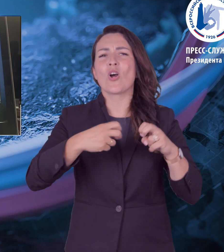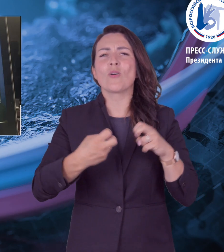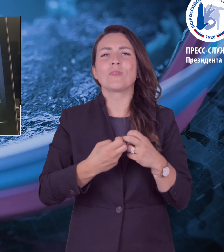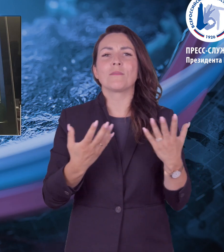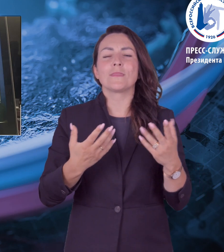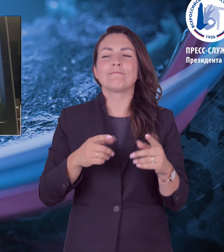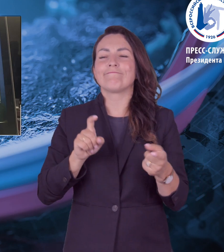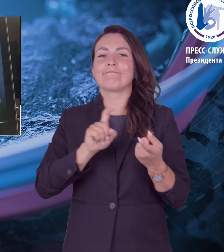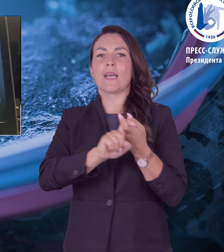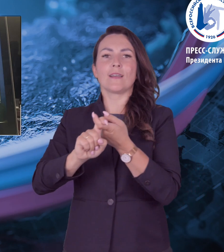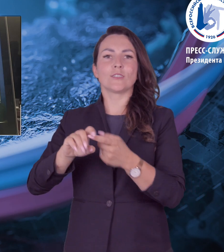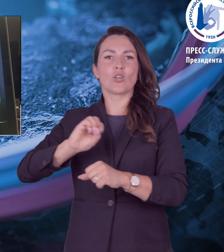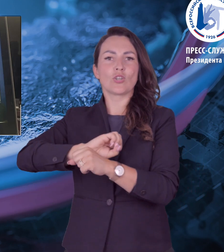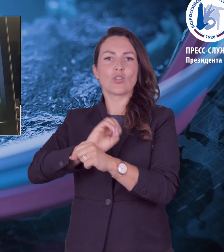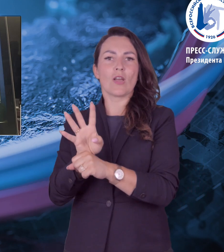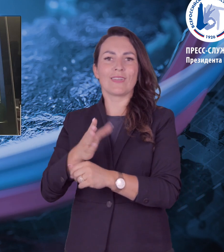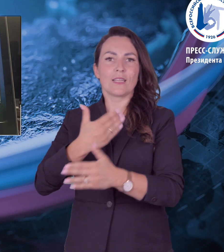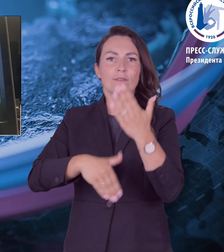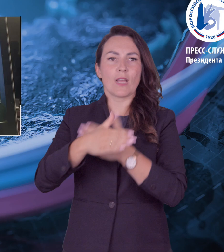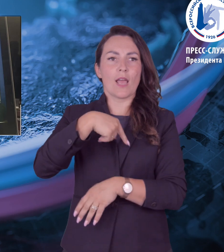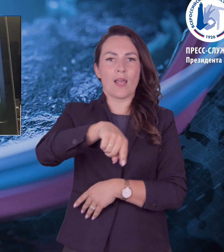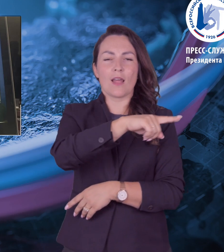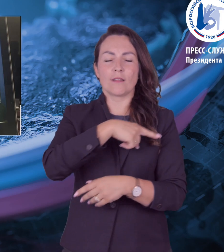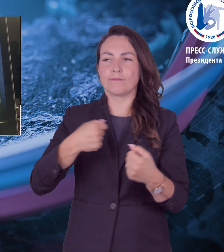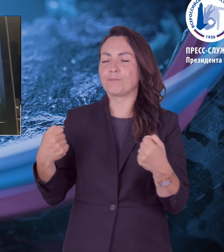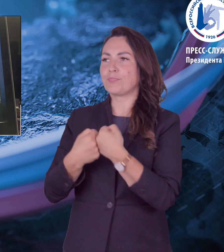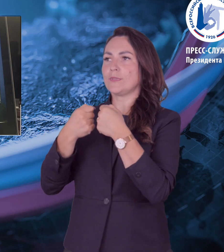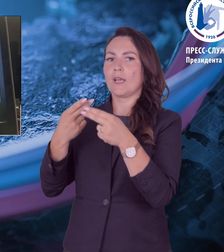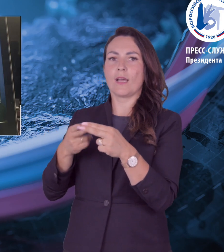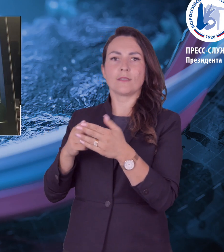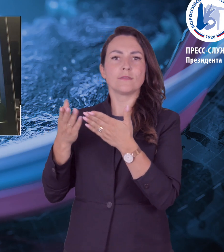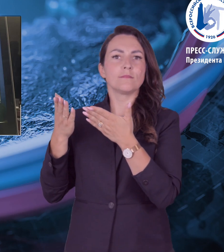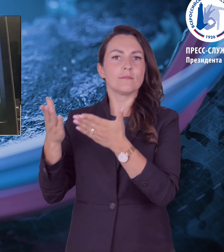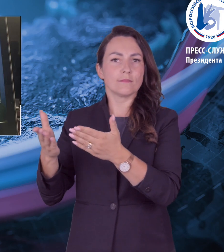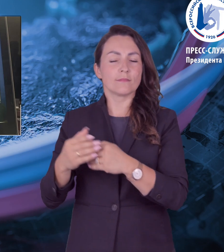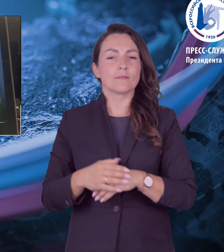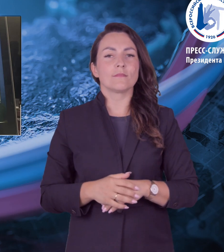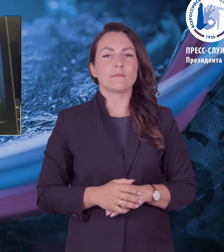столкнулись во время пандемии короновируса.